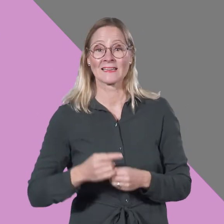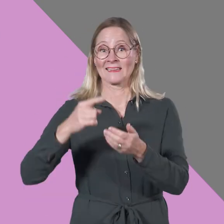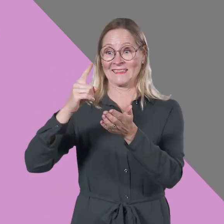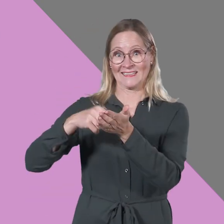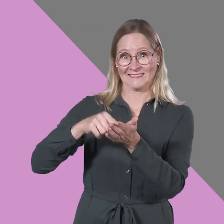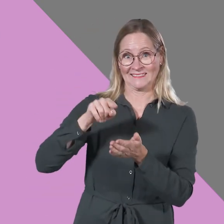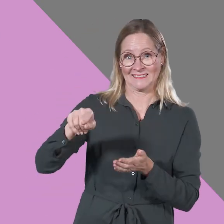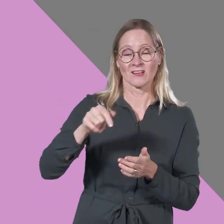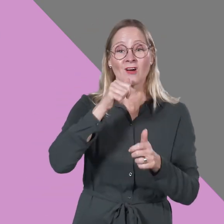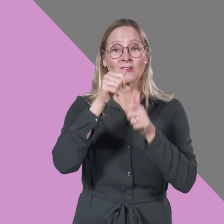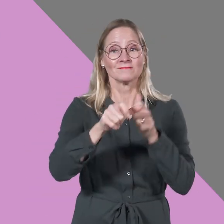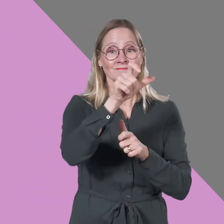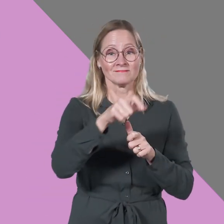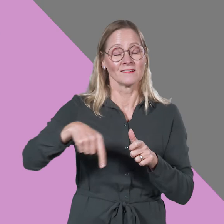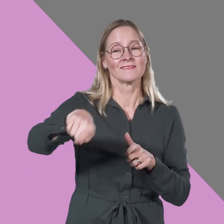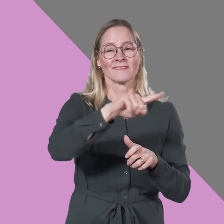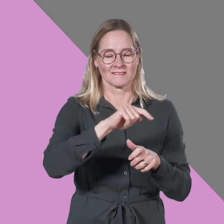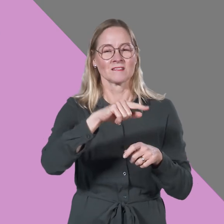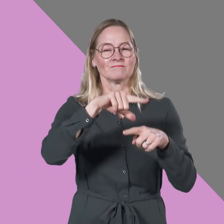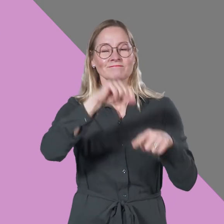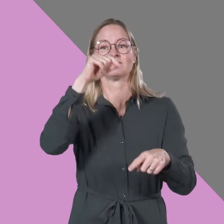Osallistujien kesken arvotaan laadukas, -